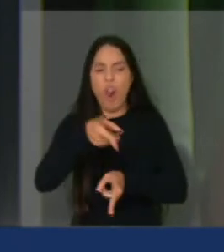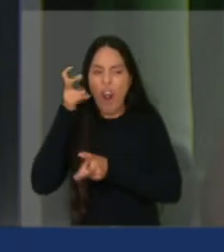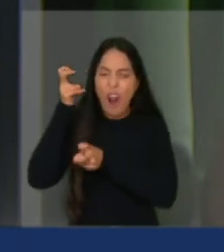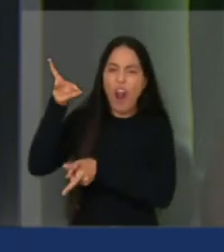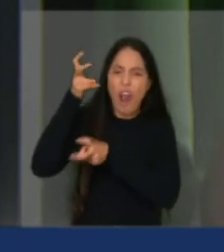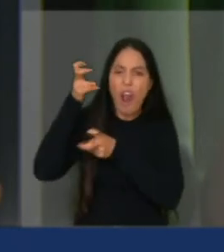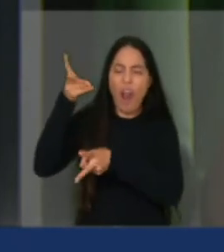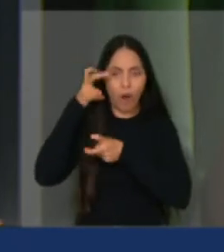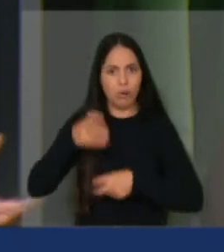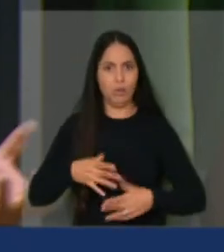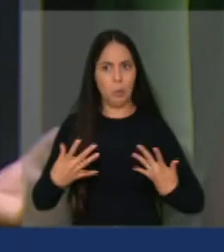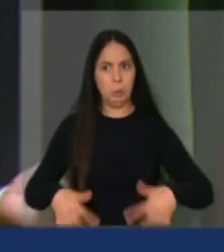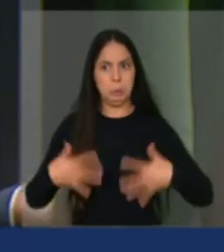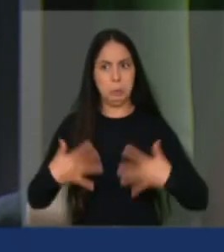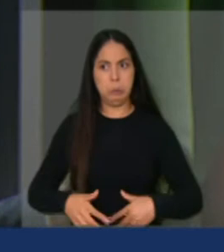MELHORAR, MAS ISSO DEPENDE DA VONTADE DO GOVERNO. PODE